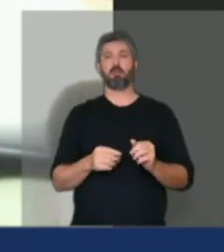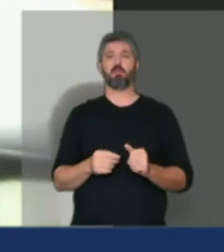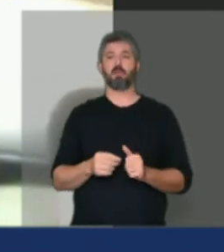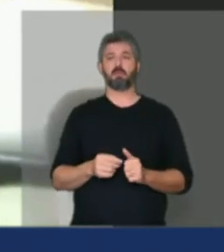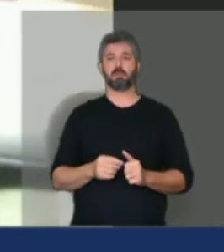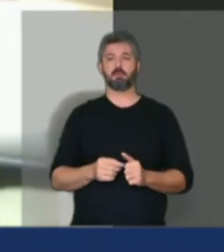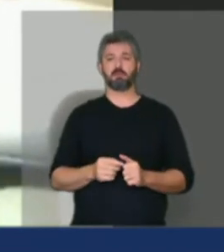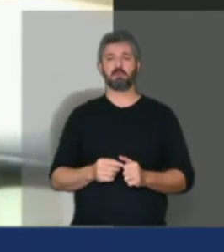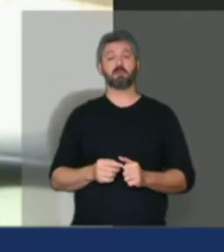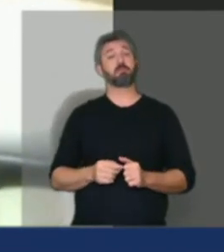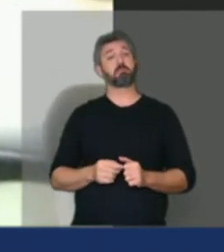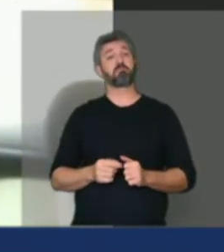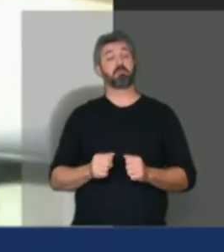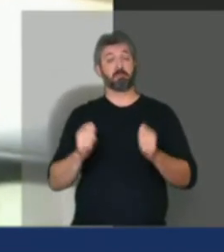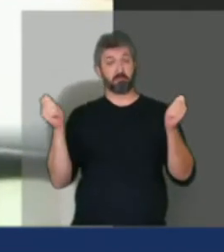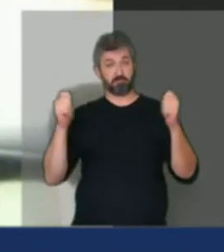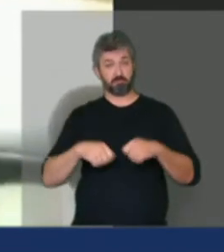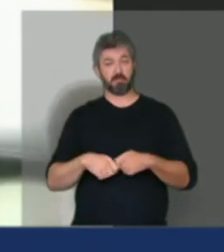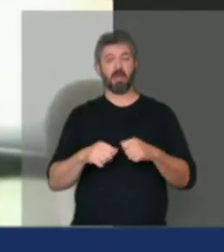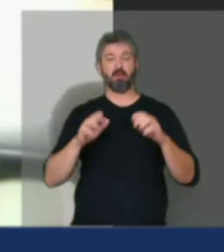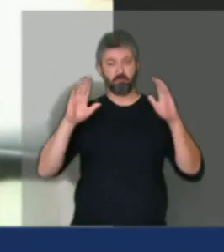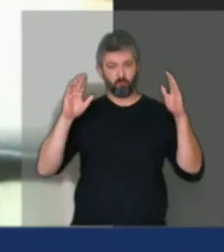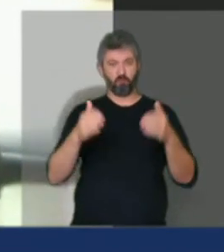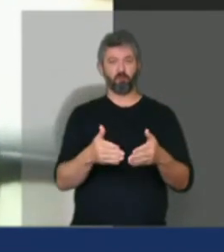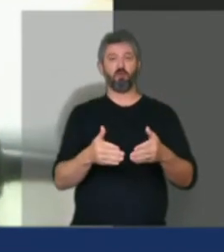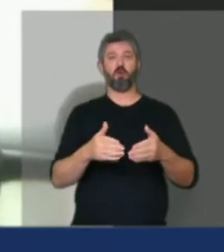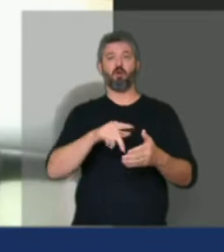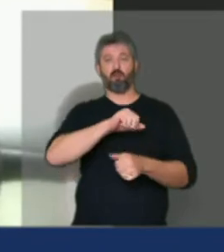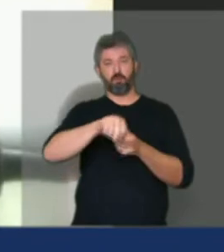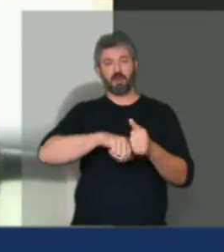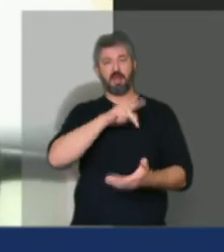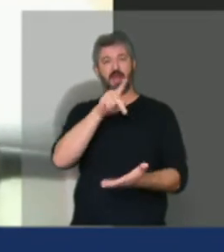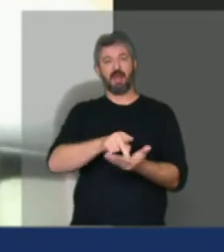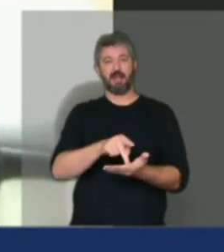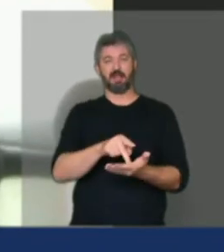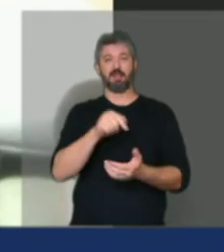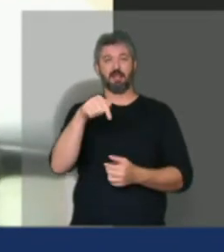GESTÕES PODEM SIM VOLTAR A SER UMA REALIDADE NO BRASIL PARA QUE A GENTE POSSA TER MOMENTOS COMO TEMOS TIDO NOS